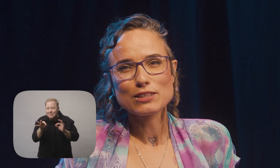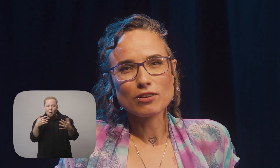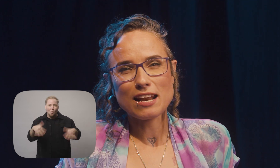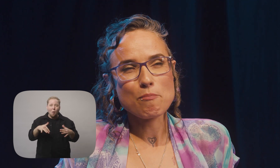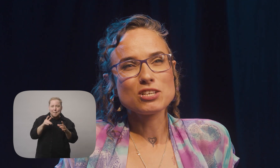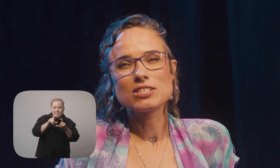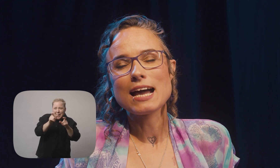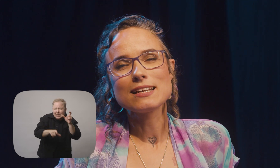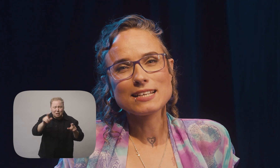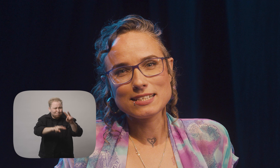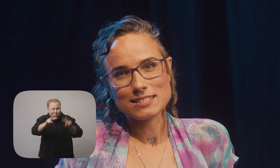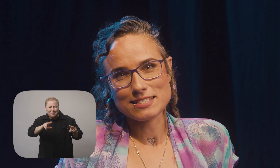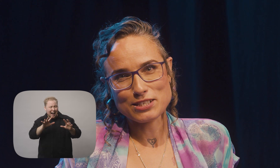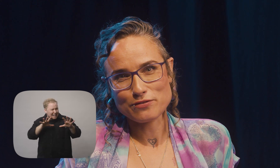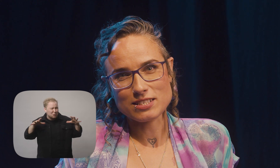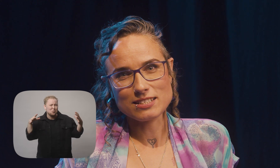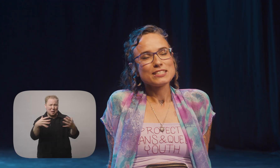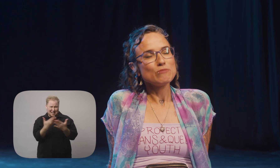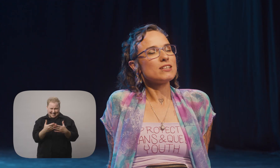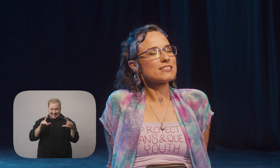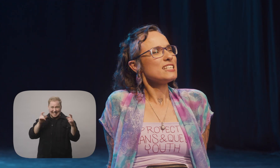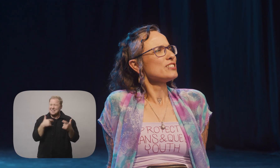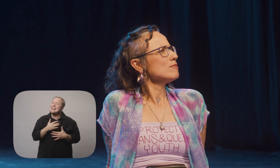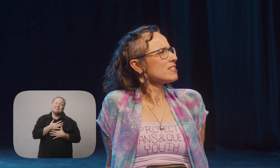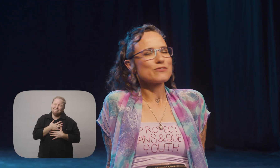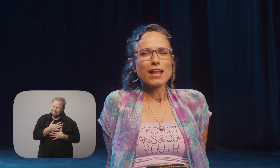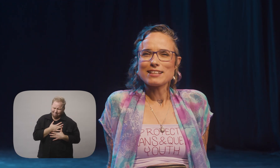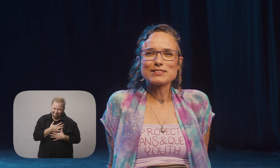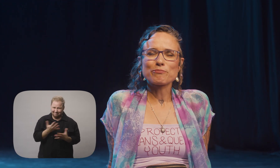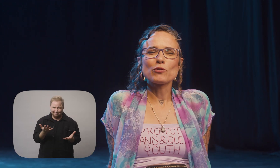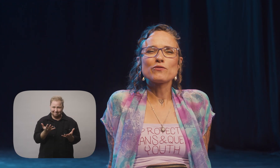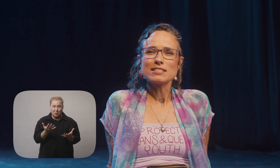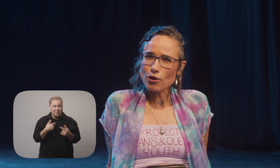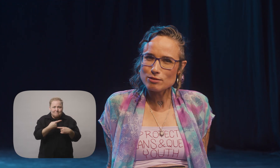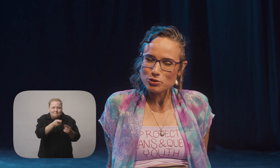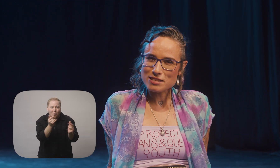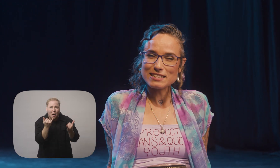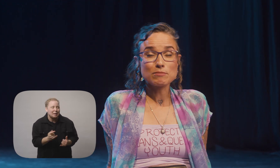von anderen Menschen, die alle Teil dieser Gesellschaft sind. Ich liebe das. Ich liebe das von Herzen und was ihr heute besonders geliebt habt.